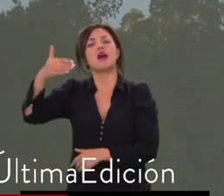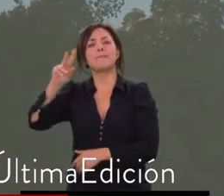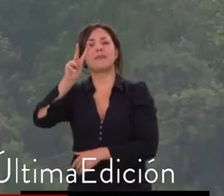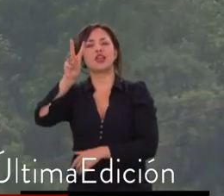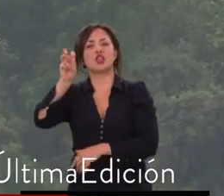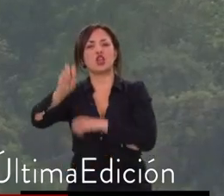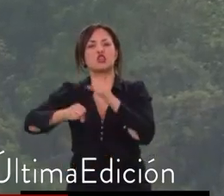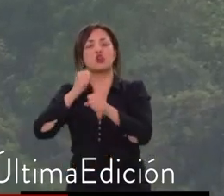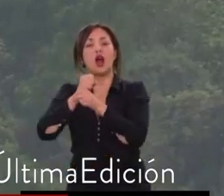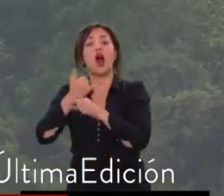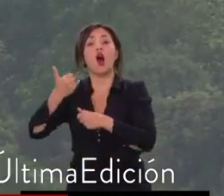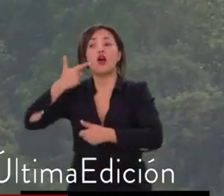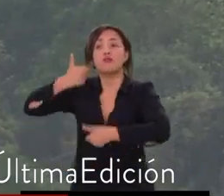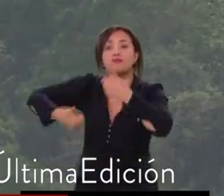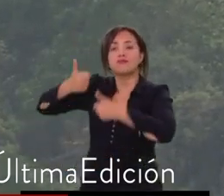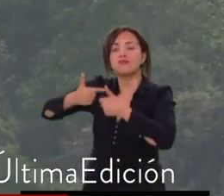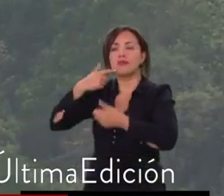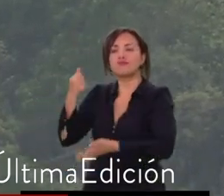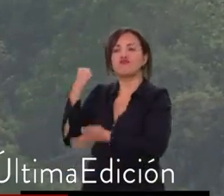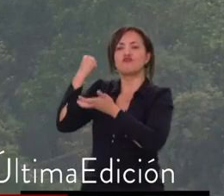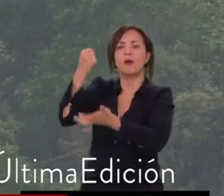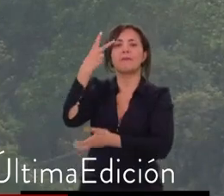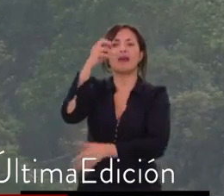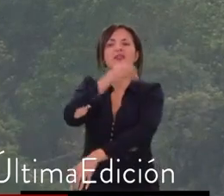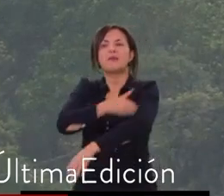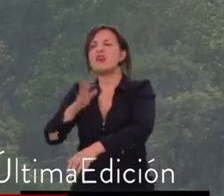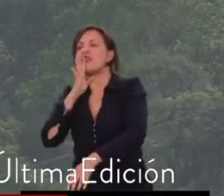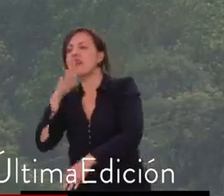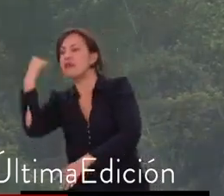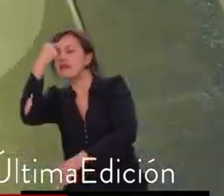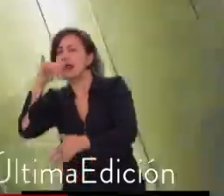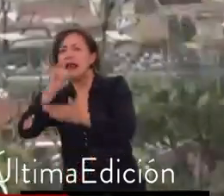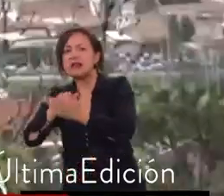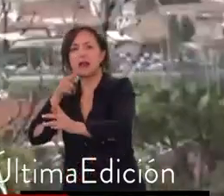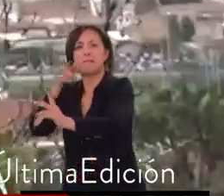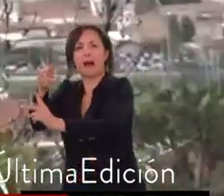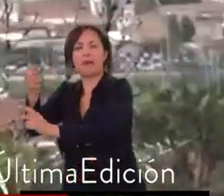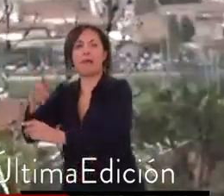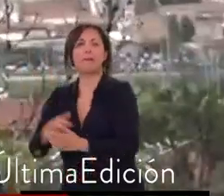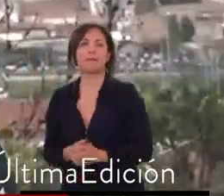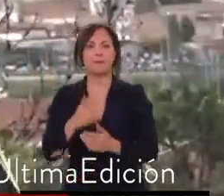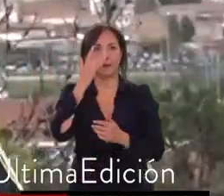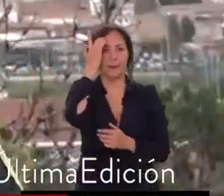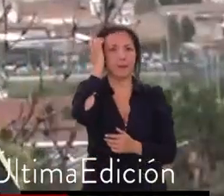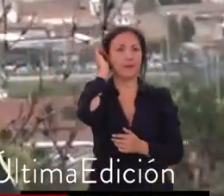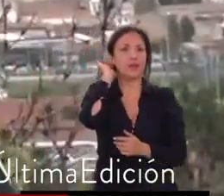abordaron con armas de fuego para atracarlos, y en medio del